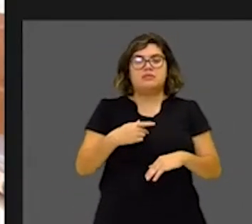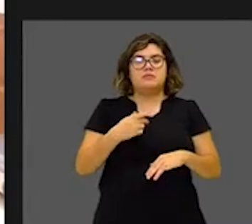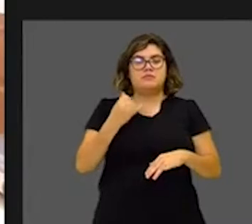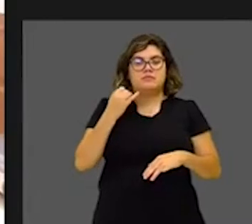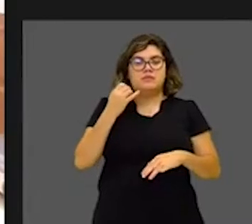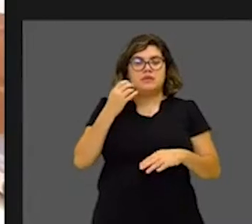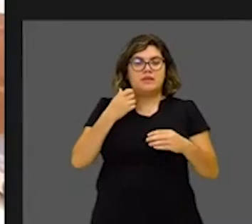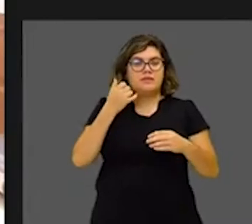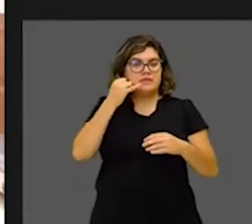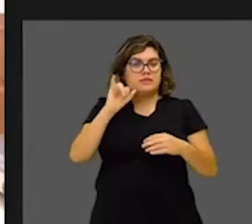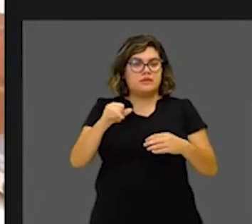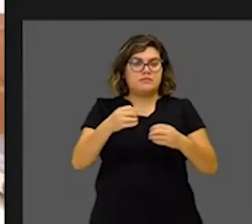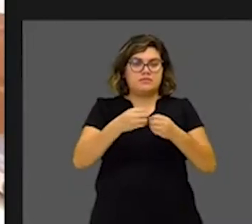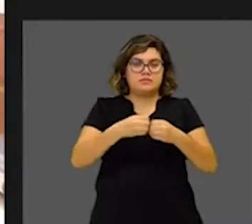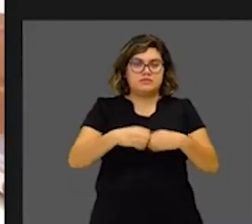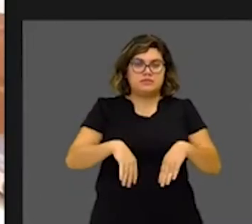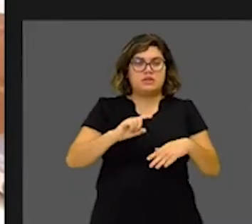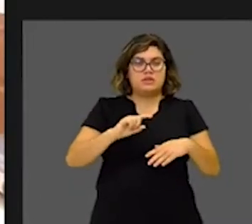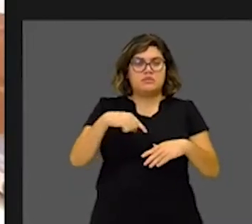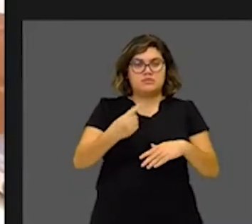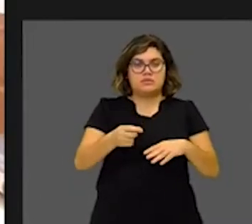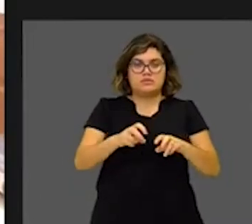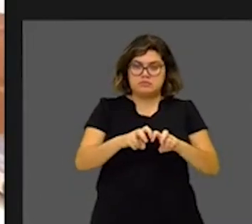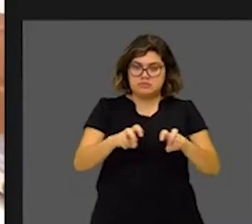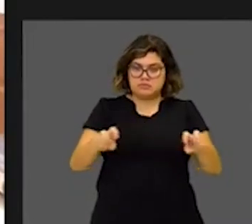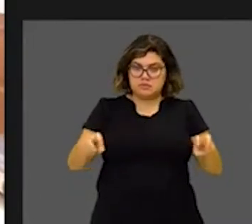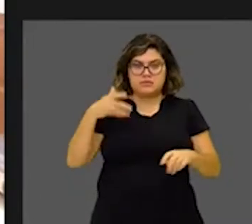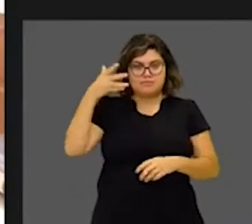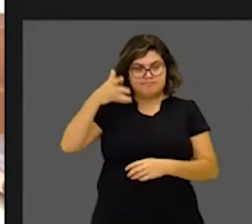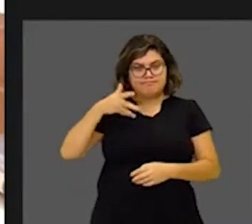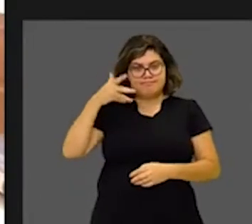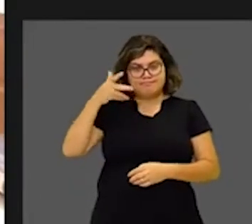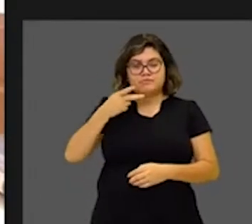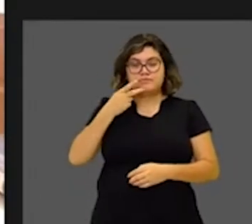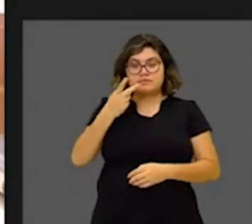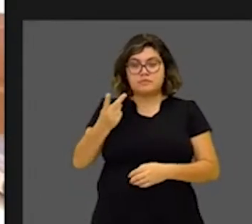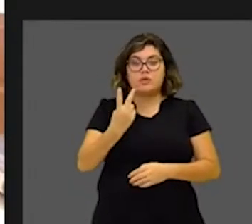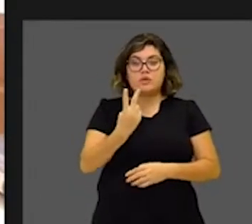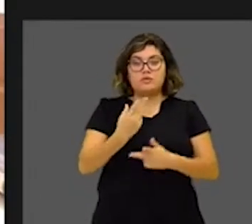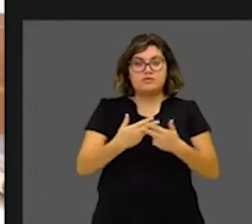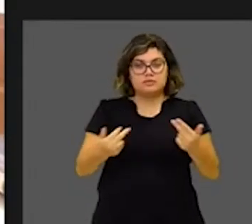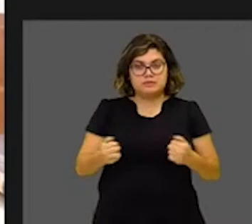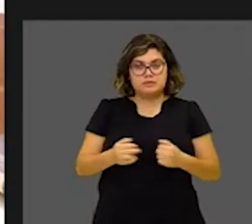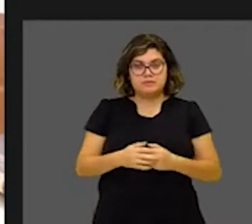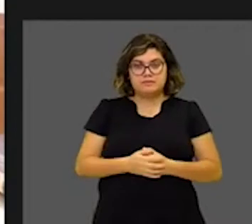tempo da mesa seguinte eu Na verdade queria destacar duas questões né e a partir de um